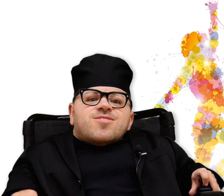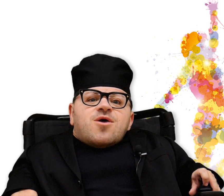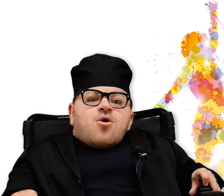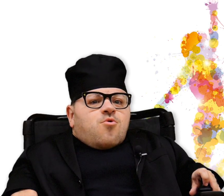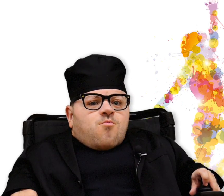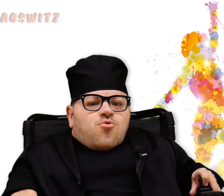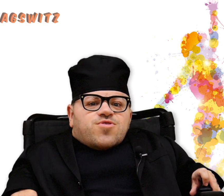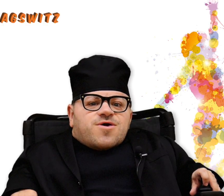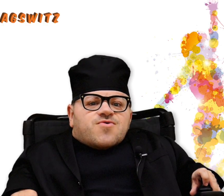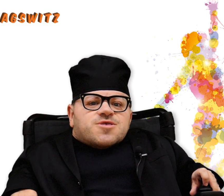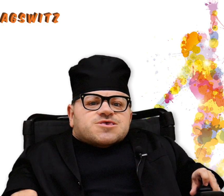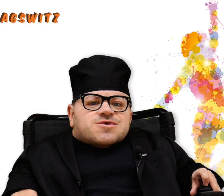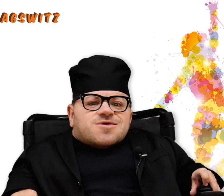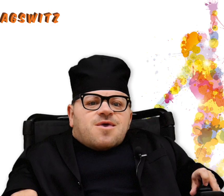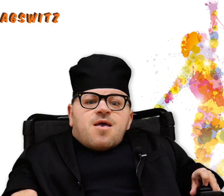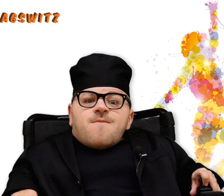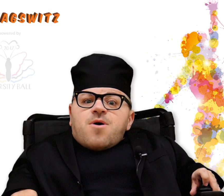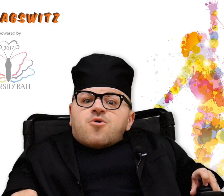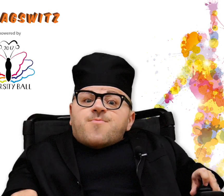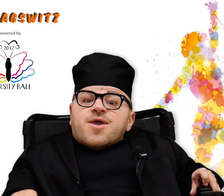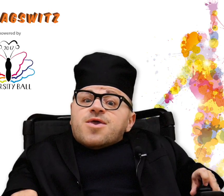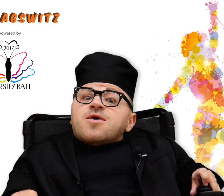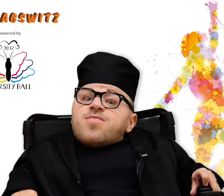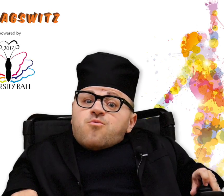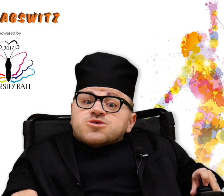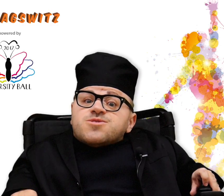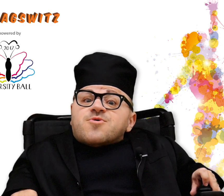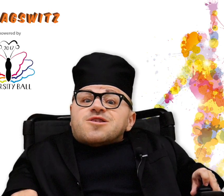Zeit für den MontagsWitz powered by Diversity Ball!